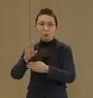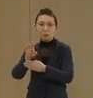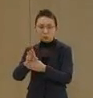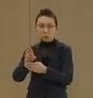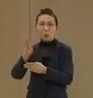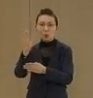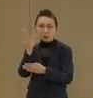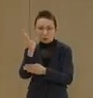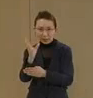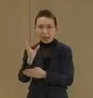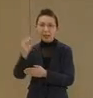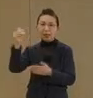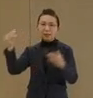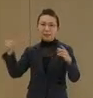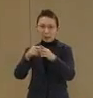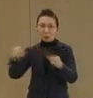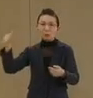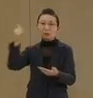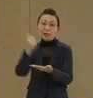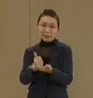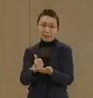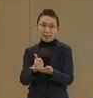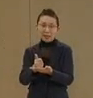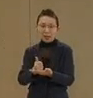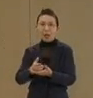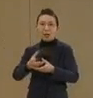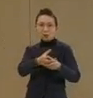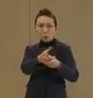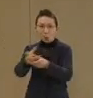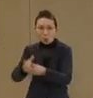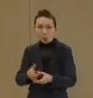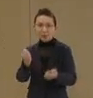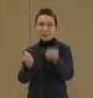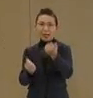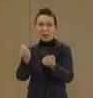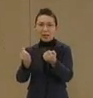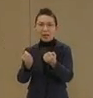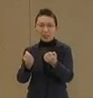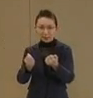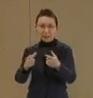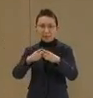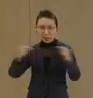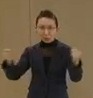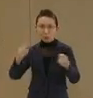消防ポンプ車は全国46位と これも大きく遅れています